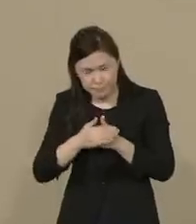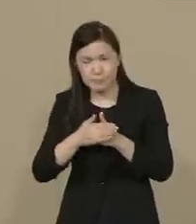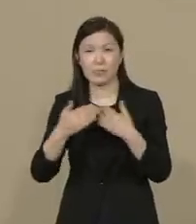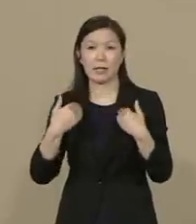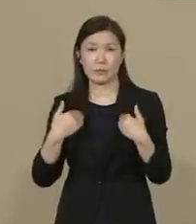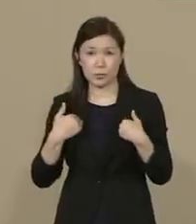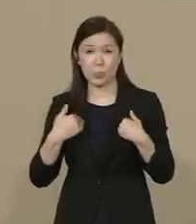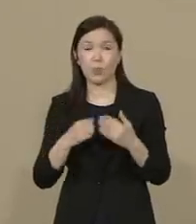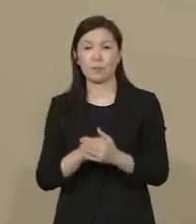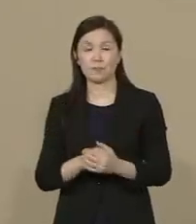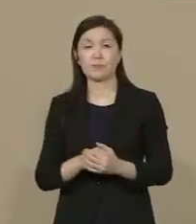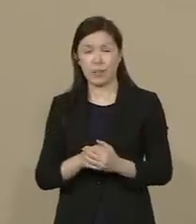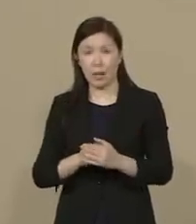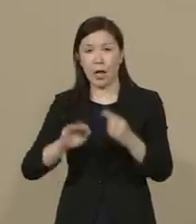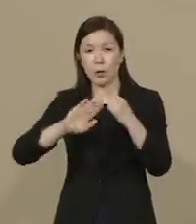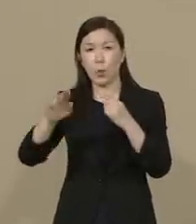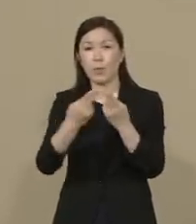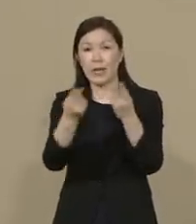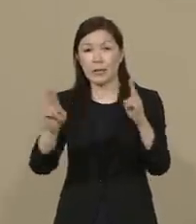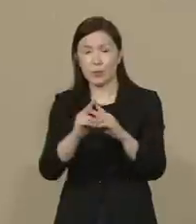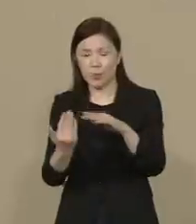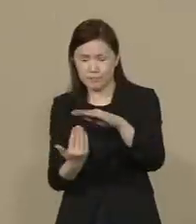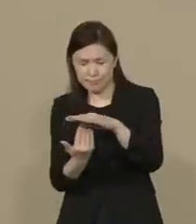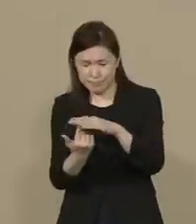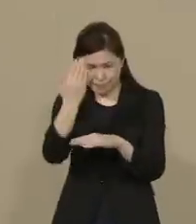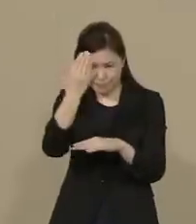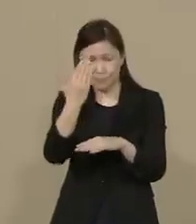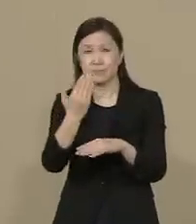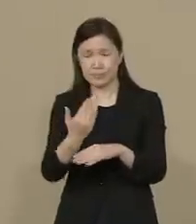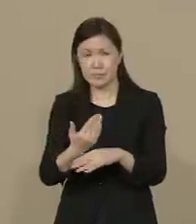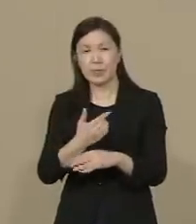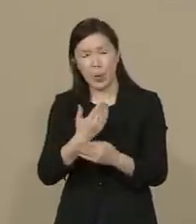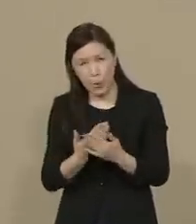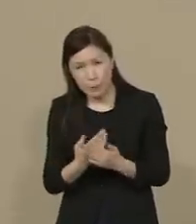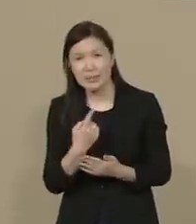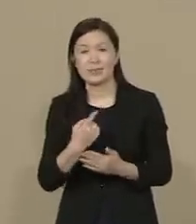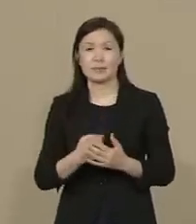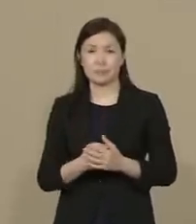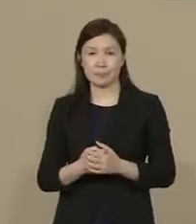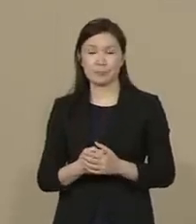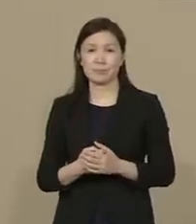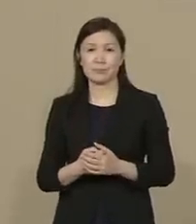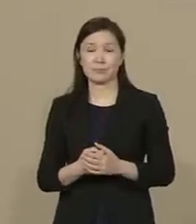だから 公明党を勝たせて いただきたいのです